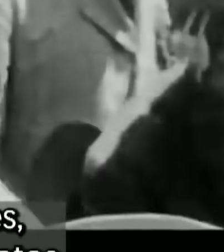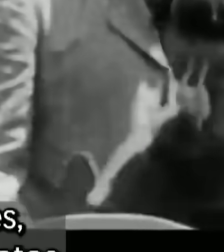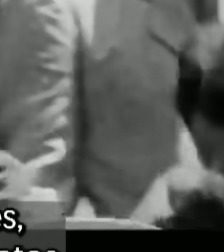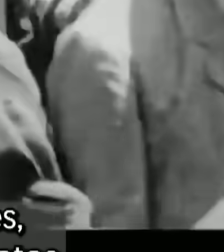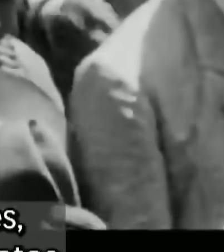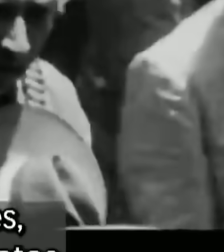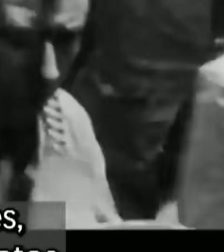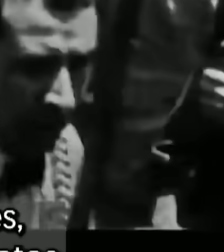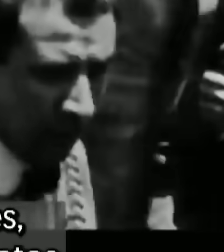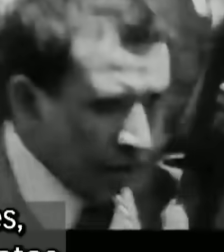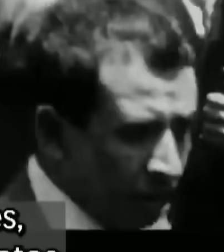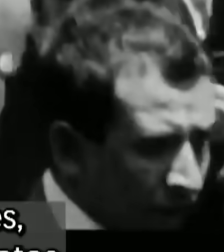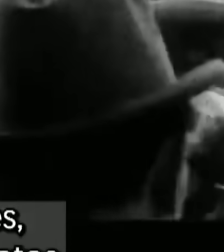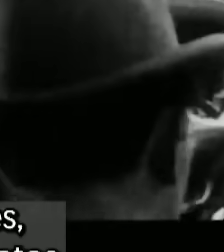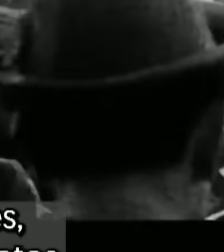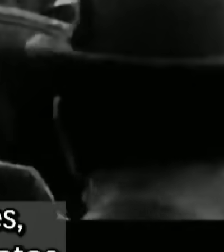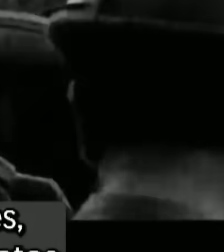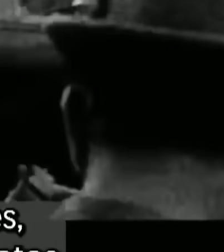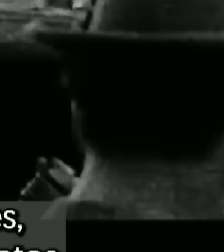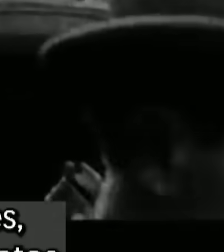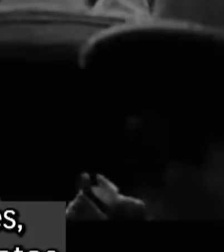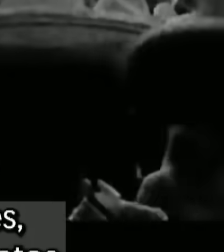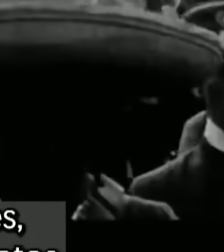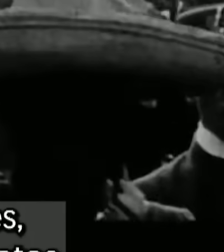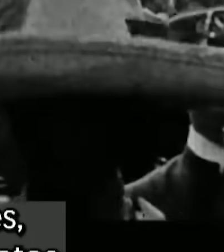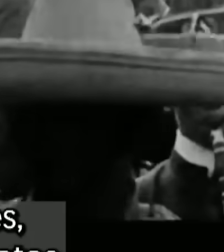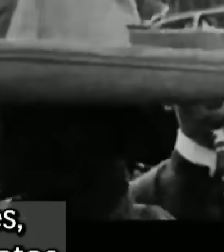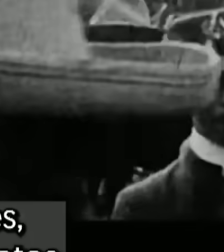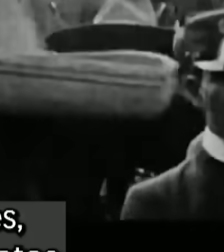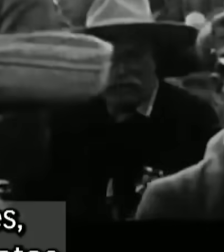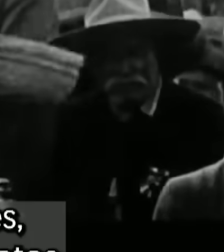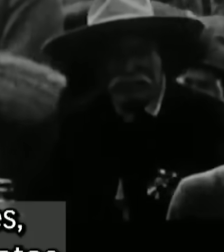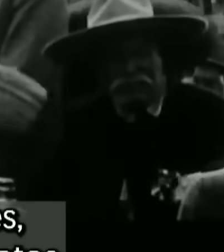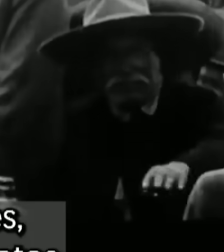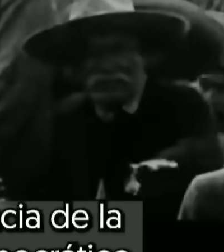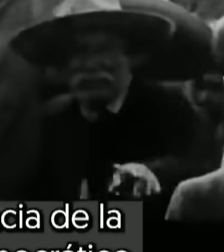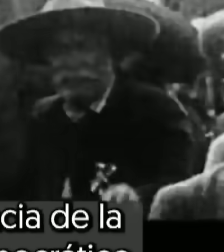en las nuevas elecciones presidenciales Madero arrasó con más de 99% de los votos